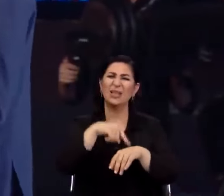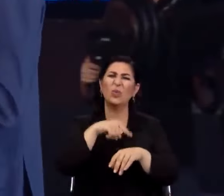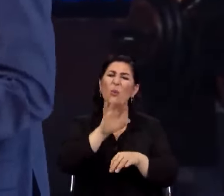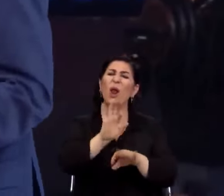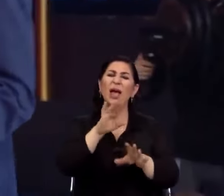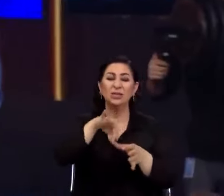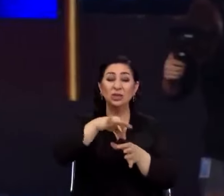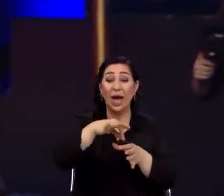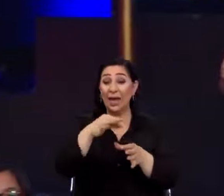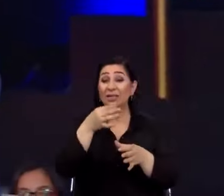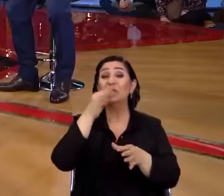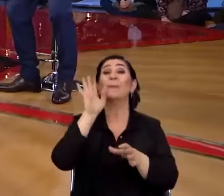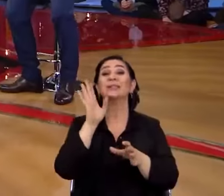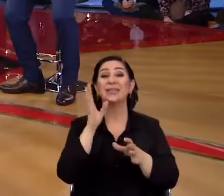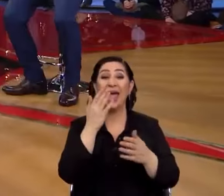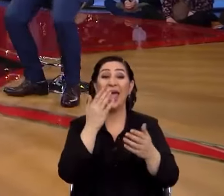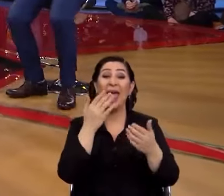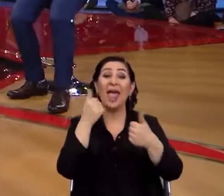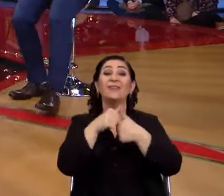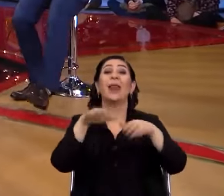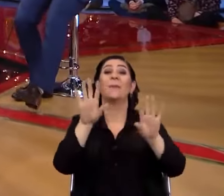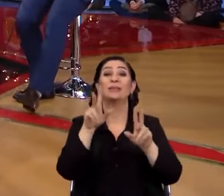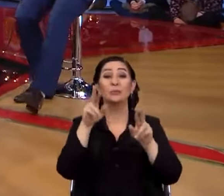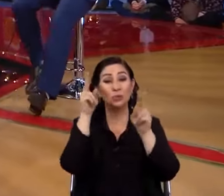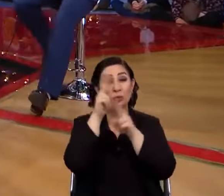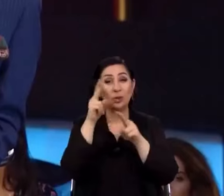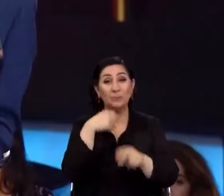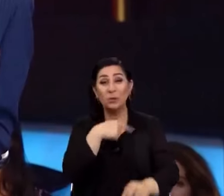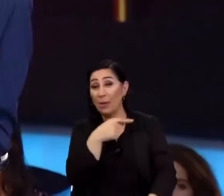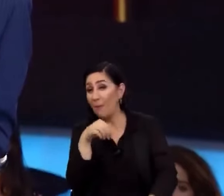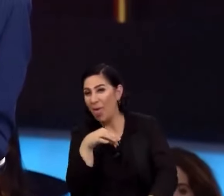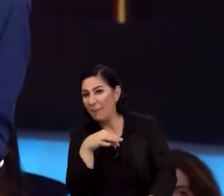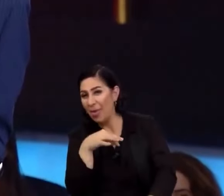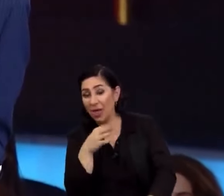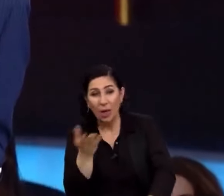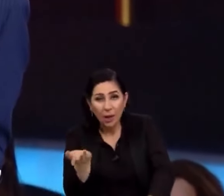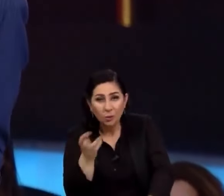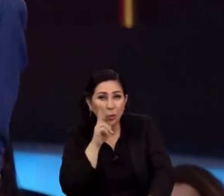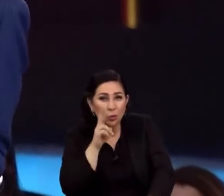olayın çay olduğu sanılıyor hakikaten biz onunla çay içmiştik e bayağı çay